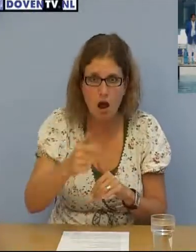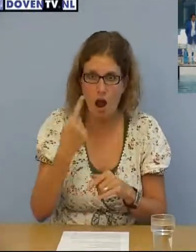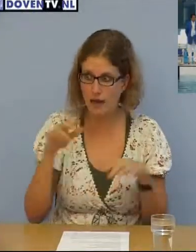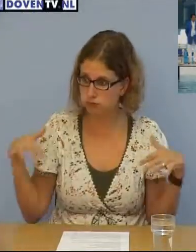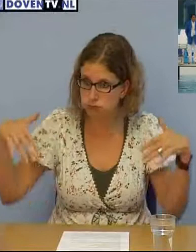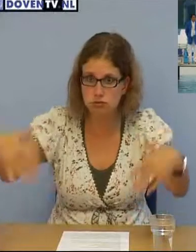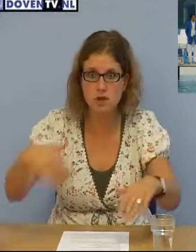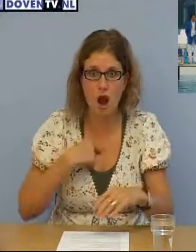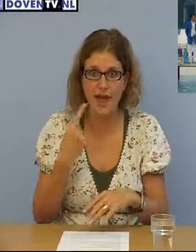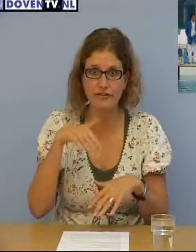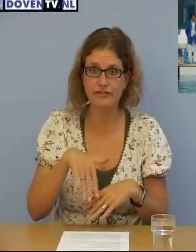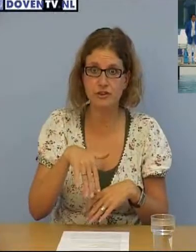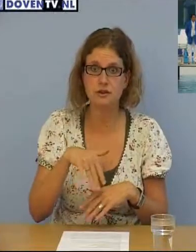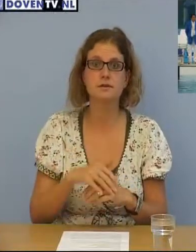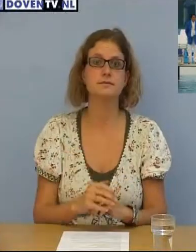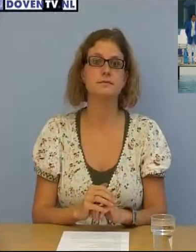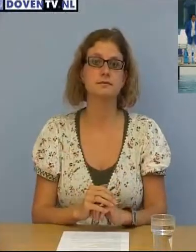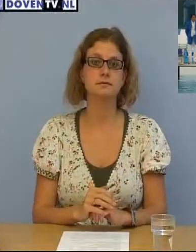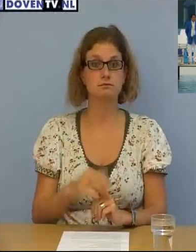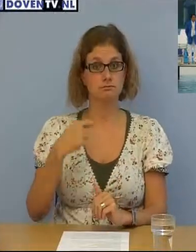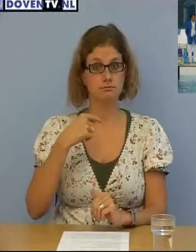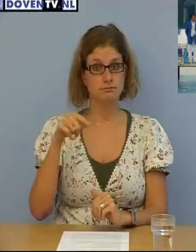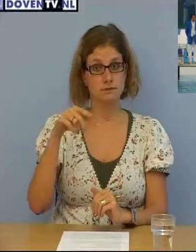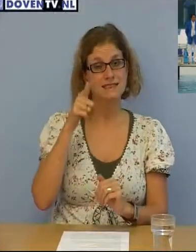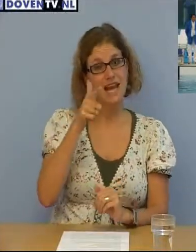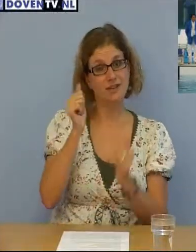dat ze alleen achterbleef op het startblok.